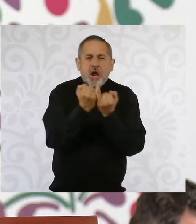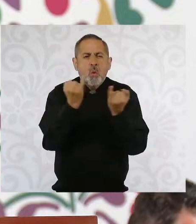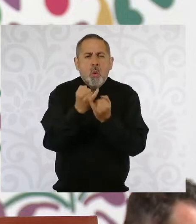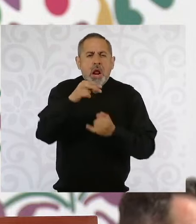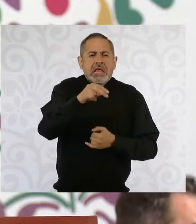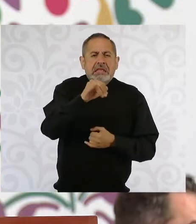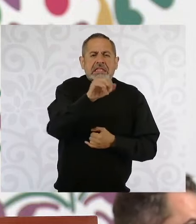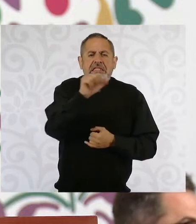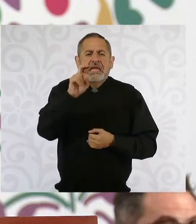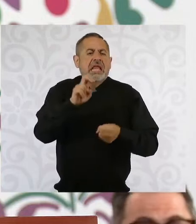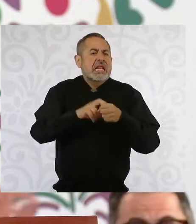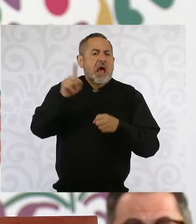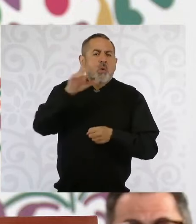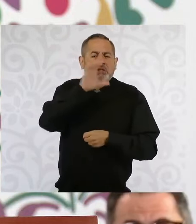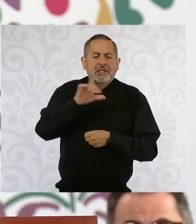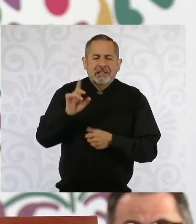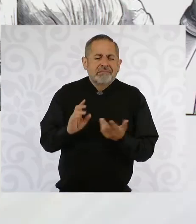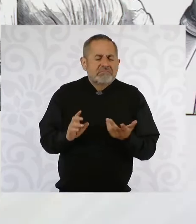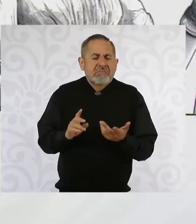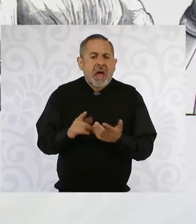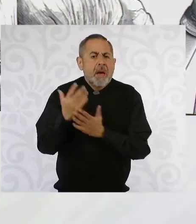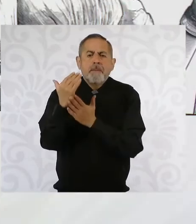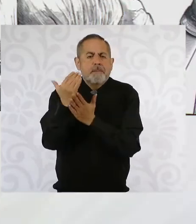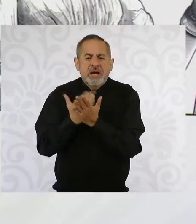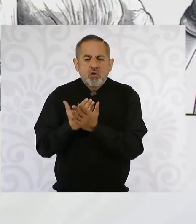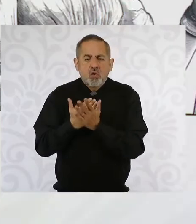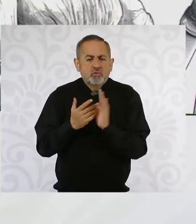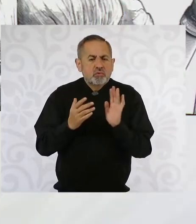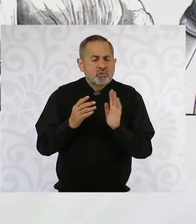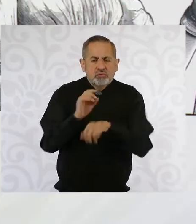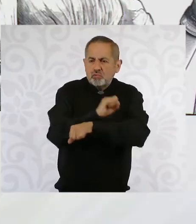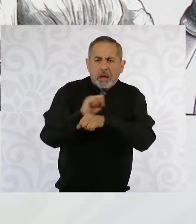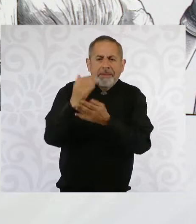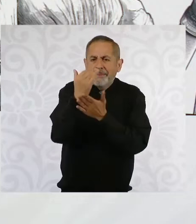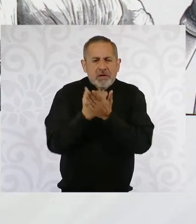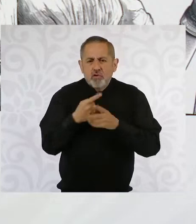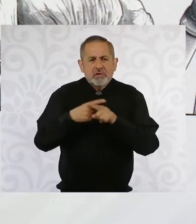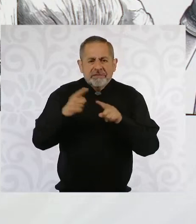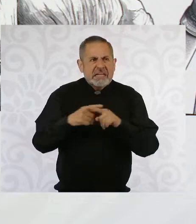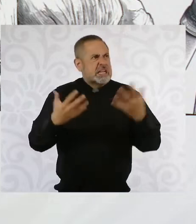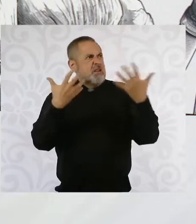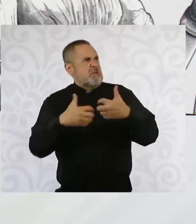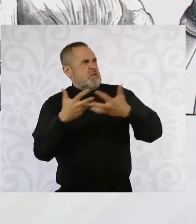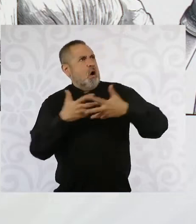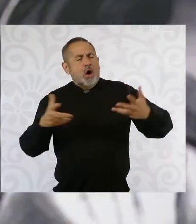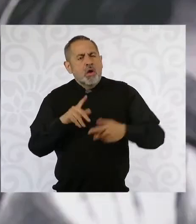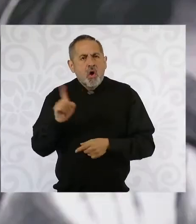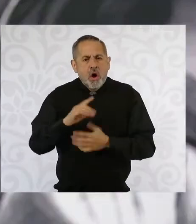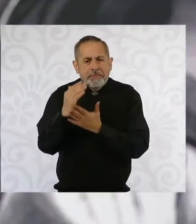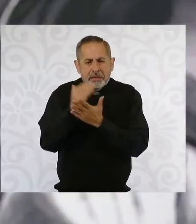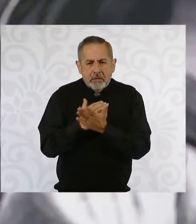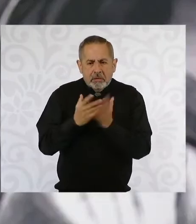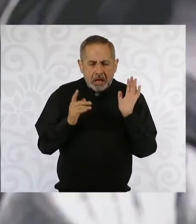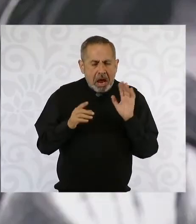calientes porque la fabricación es más pequeña y se considera que la armadora Pues tendrá una